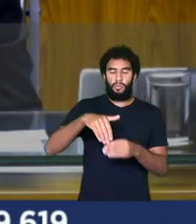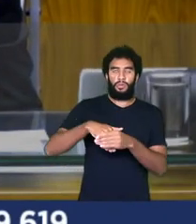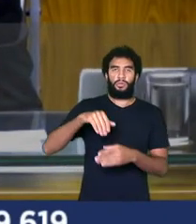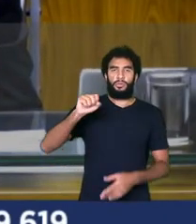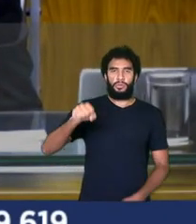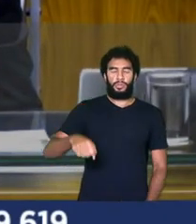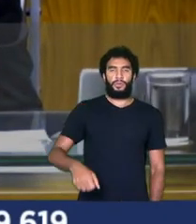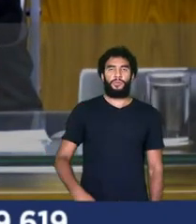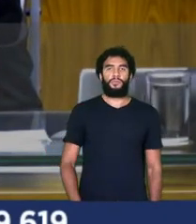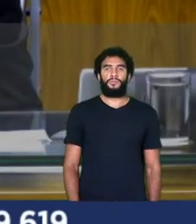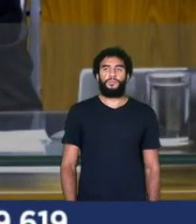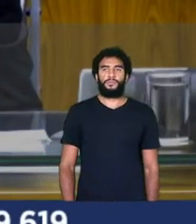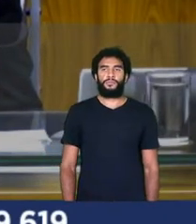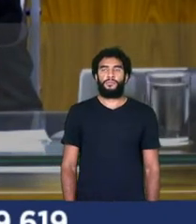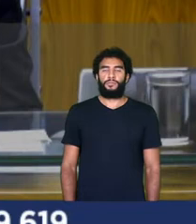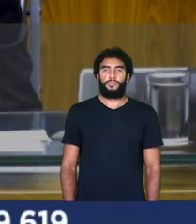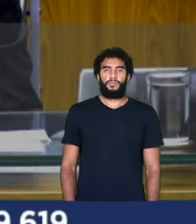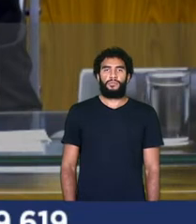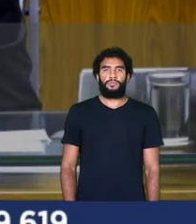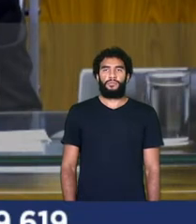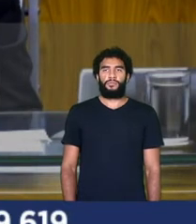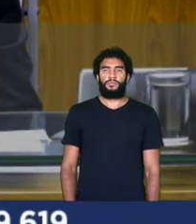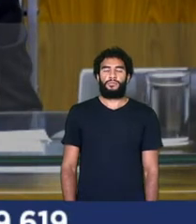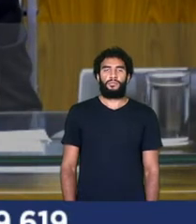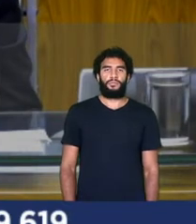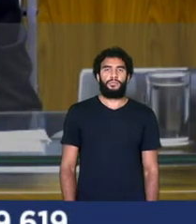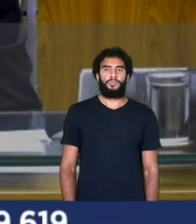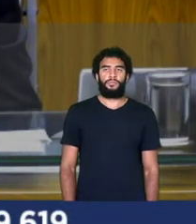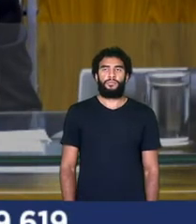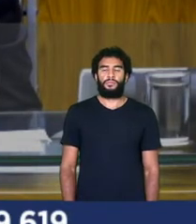MINORIA ORIENTA... -- [DEPUTADO]: PSB ORIENTA SIM. -- [PRESIDENTE]: PSB SIM.